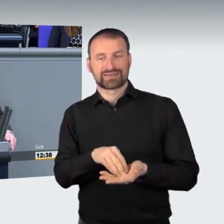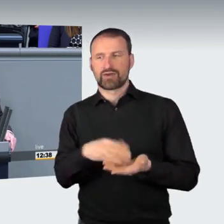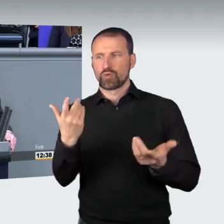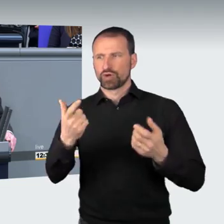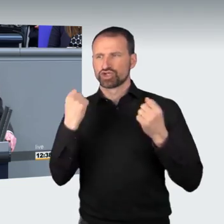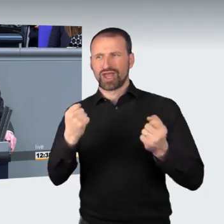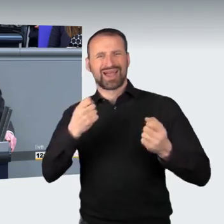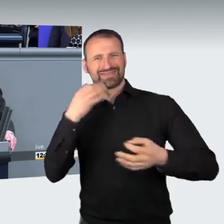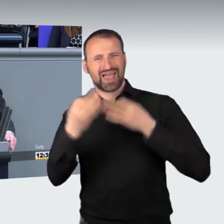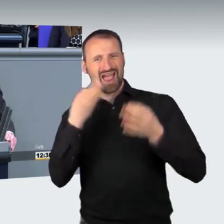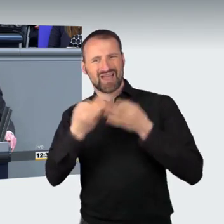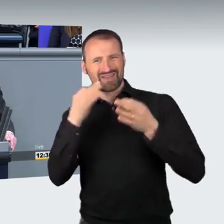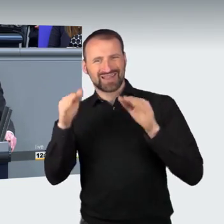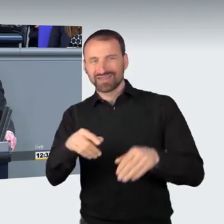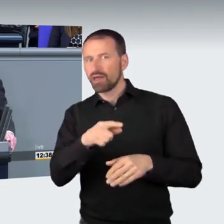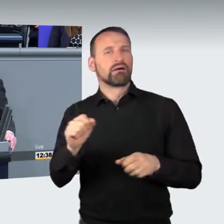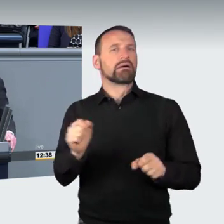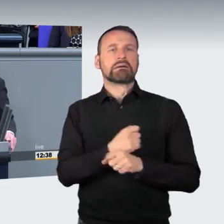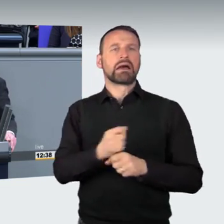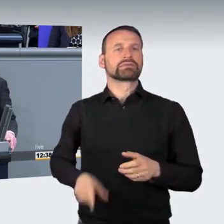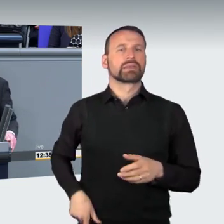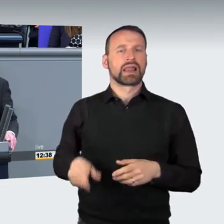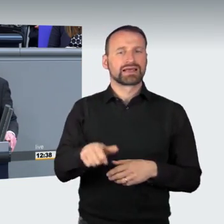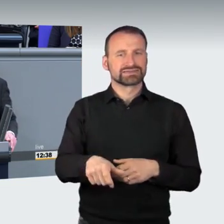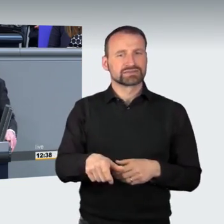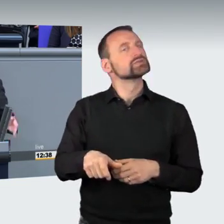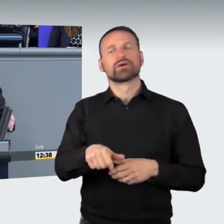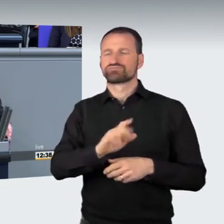die zur Investitionsbremse umfunktioniert wird, liebe Kolleginnen und Kollegen.